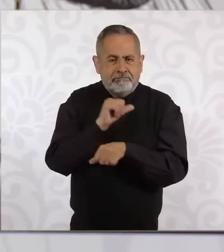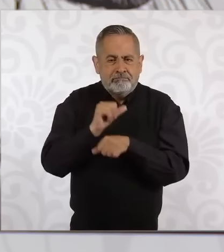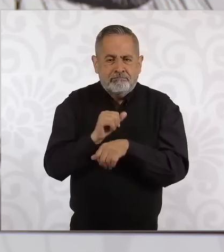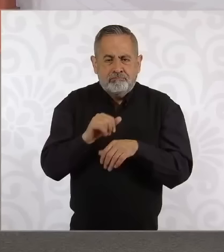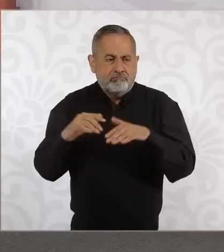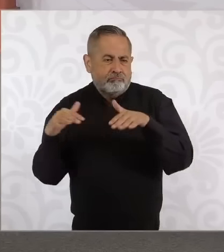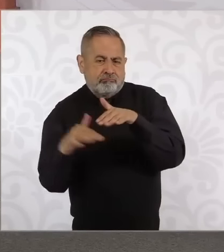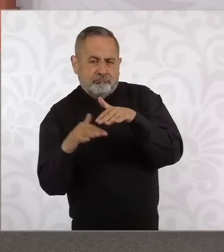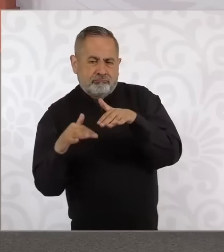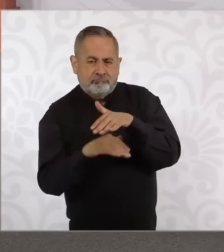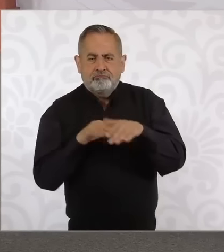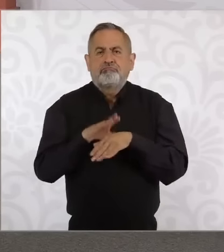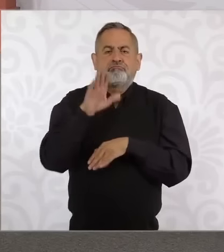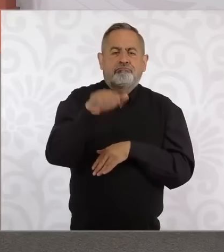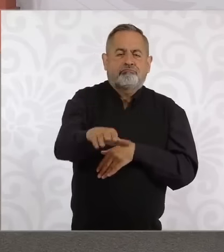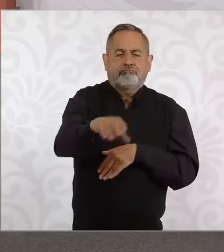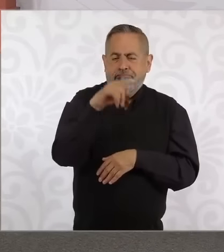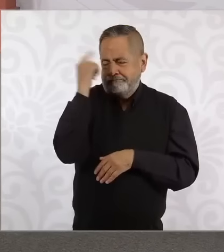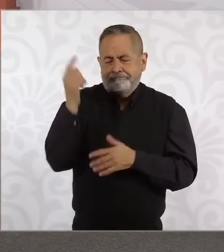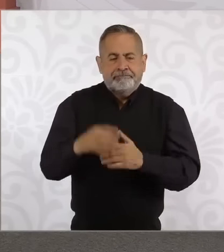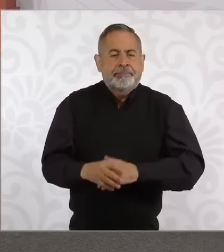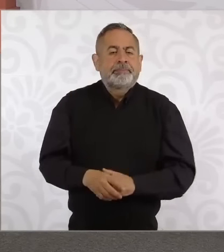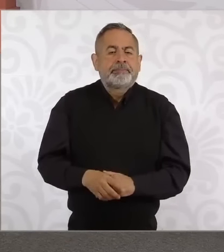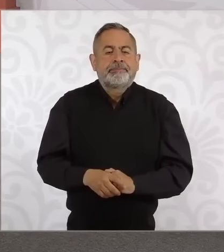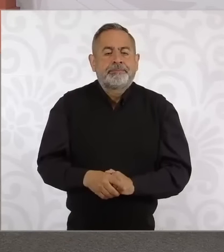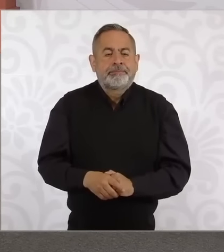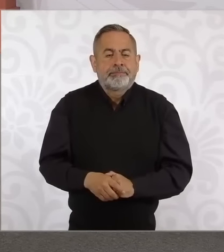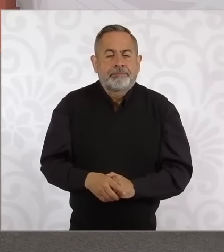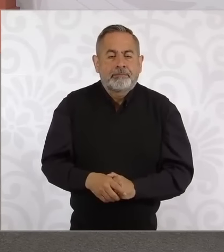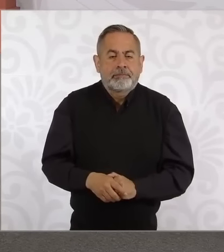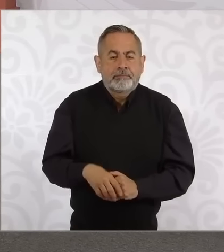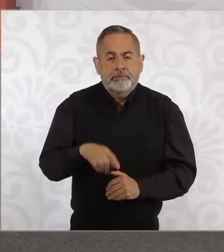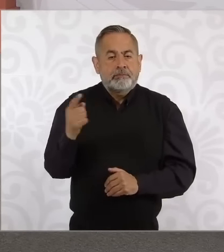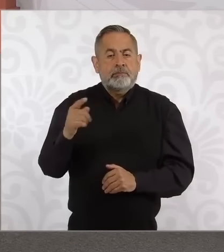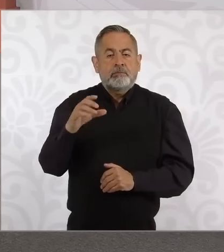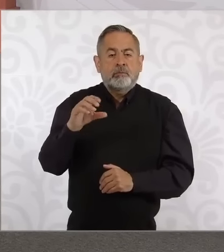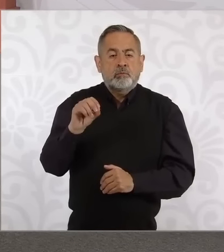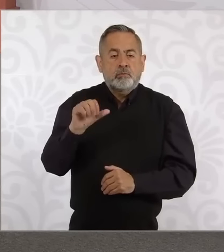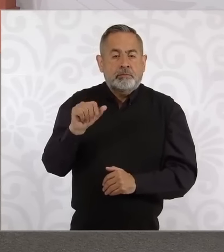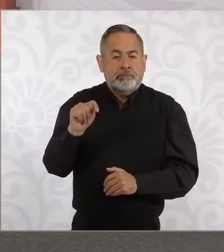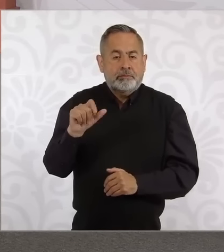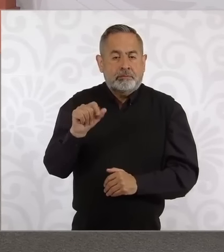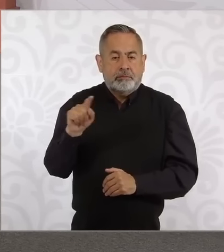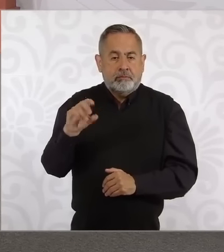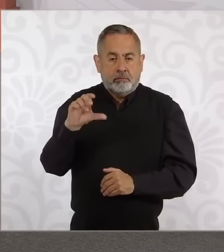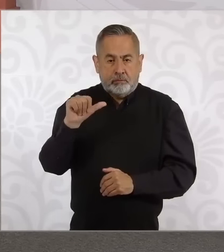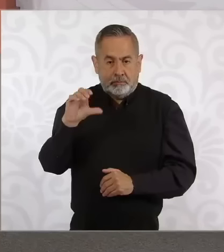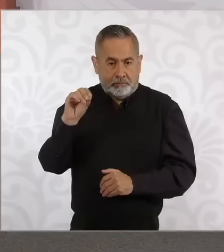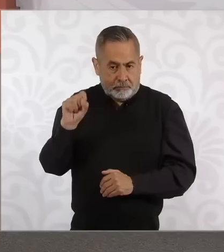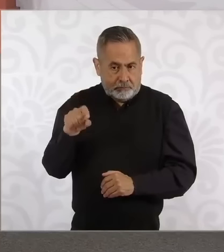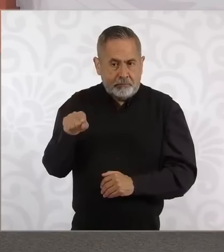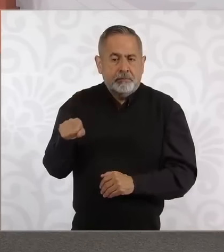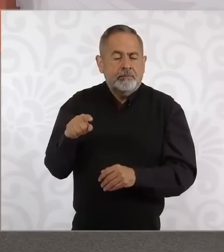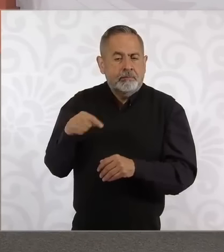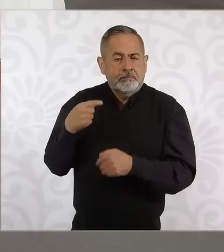la vía del tren. Eh, la siguiente, Cuatzacalcos 3 es para llegar directo al puerto. Ese es un Ah,